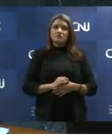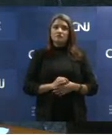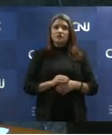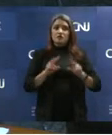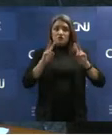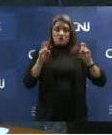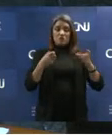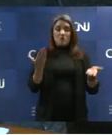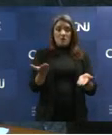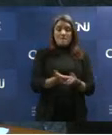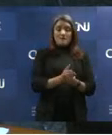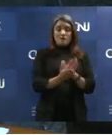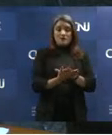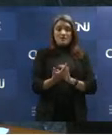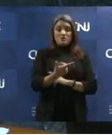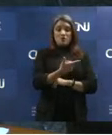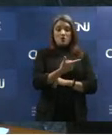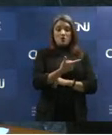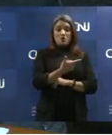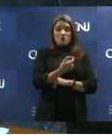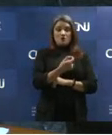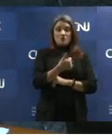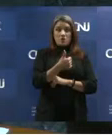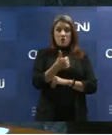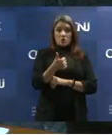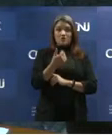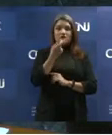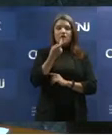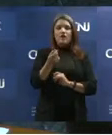em que se informou que o acervo ultrapassou 7 mil processos,